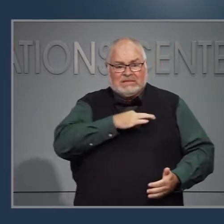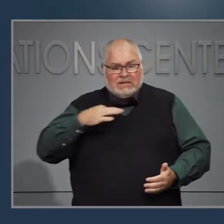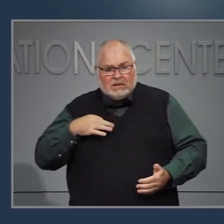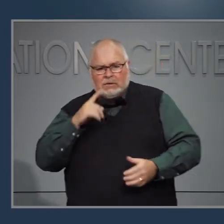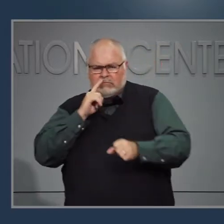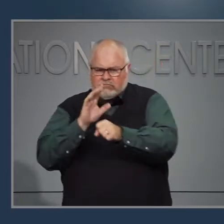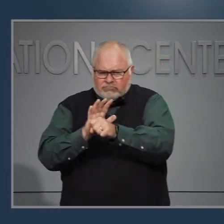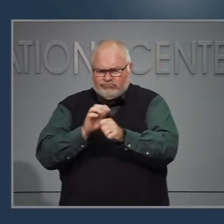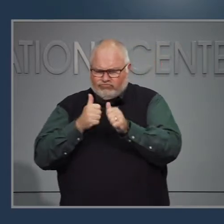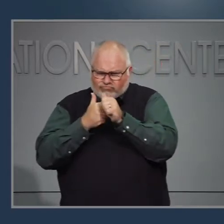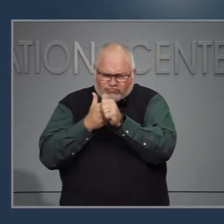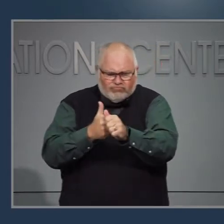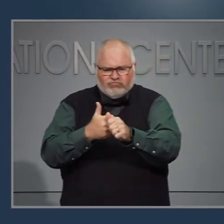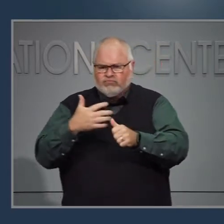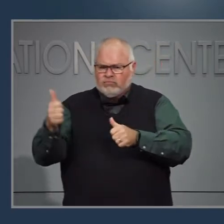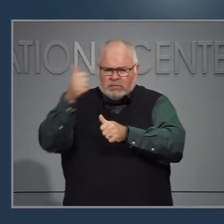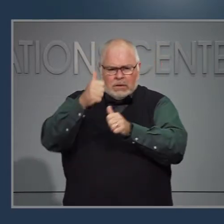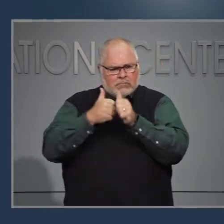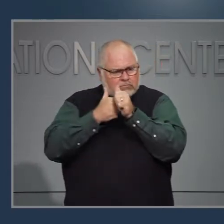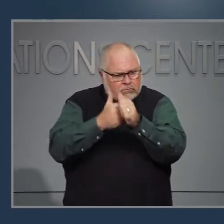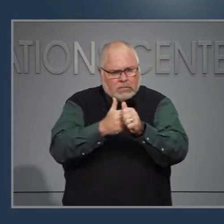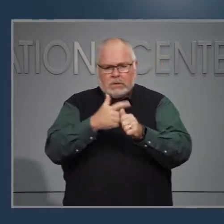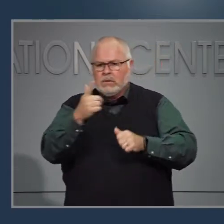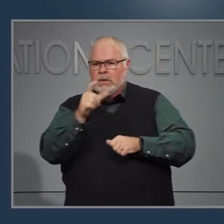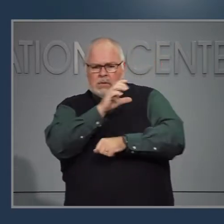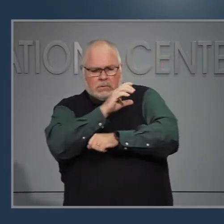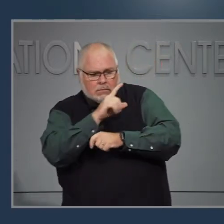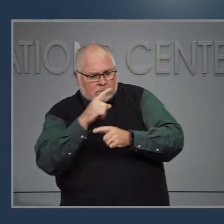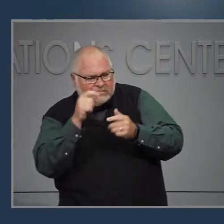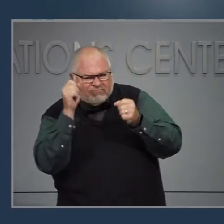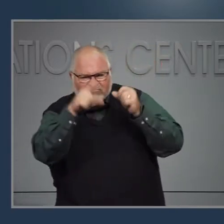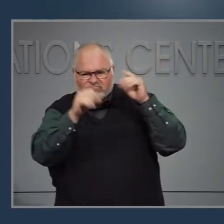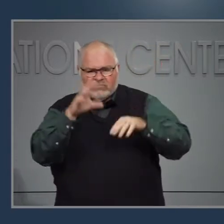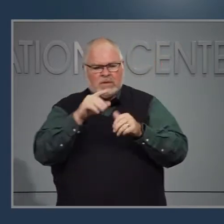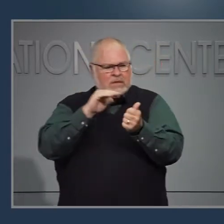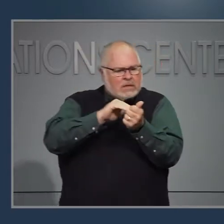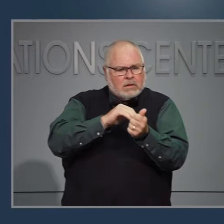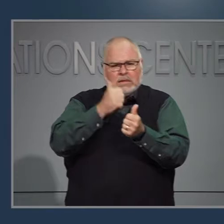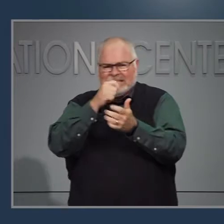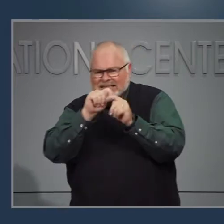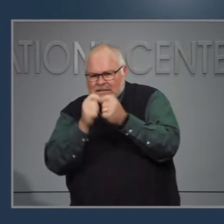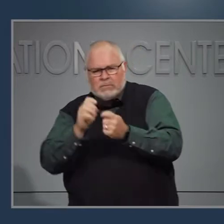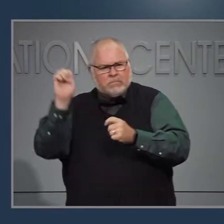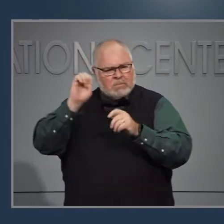instalaciones, médicos y personal han abordado este trabajo, especialmente quisiera